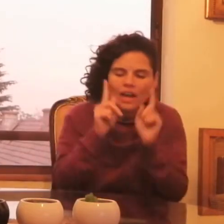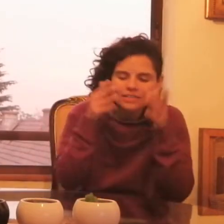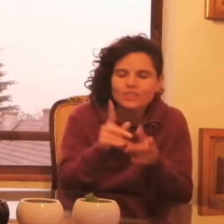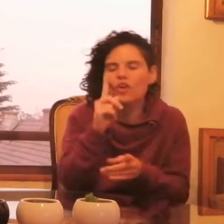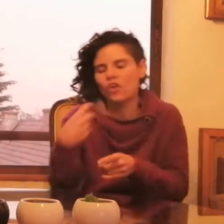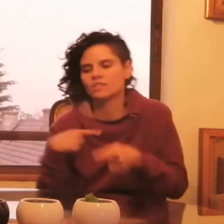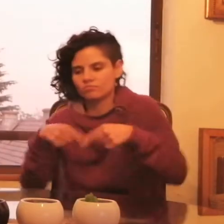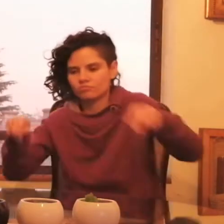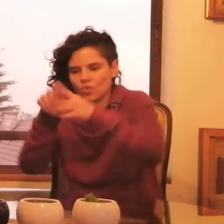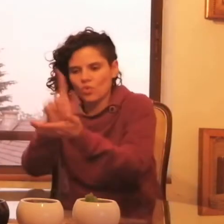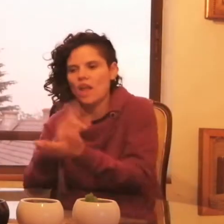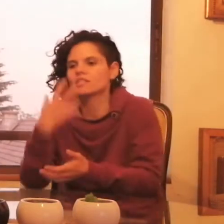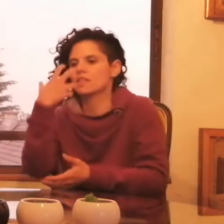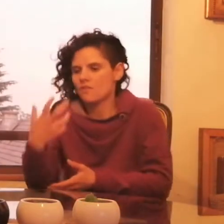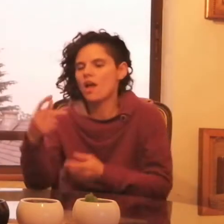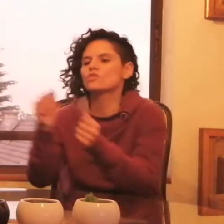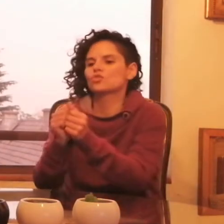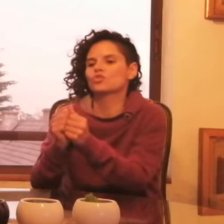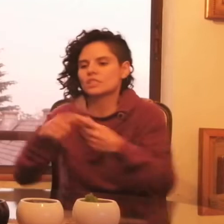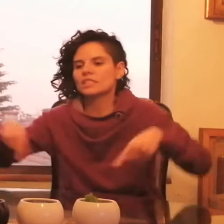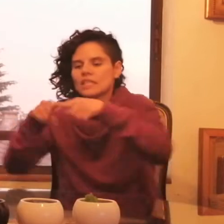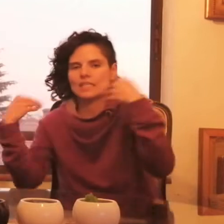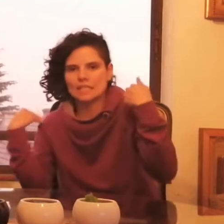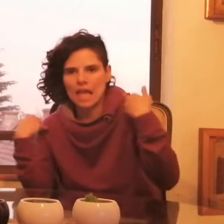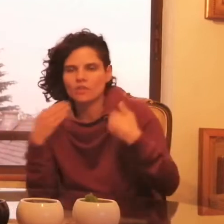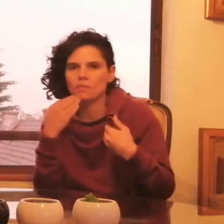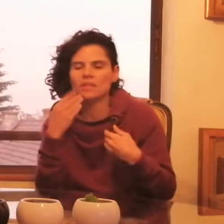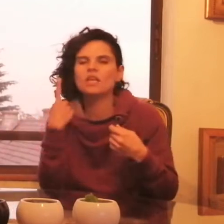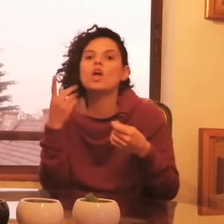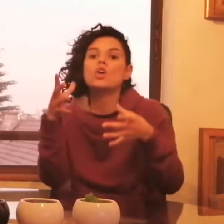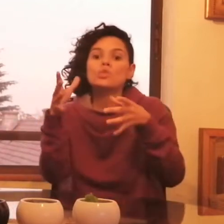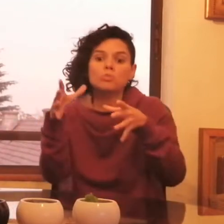estudio de grabación, una sala ensayo y una incubadora de talentos musicales